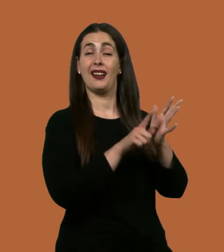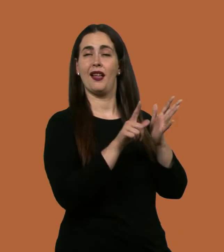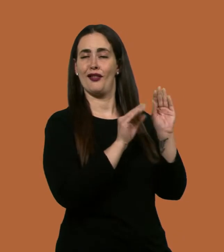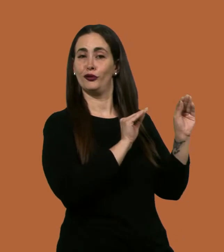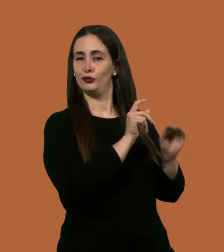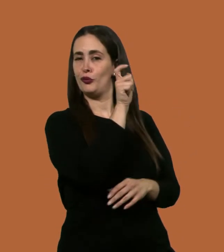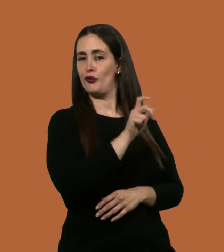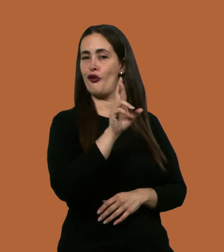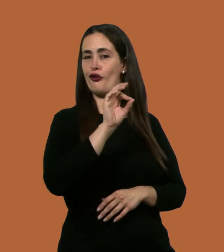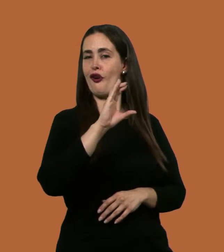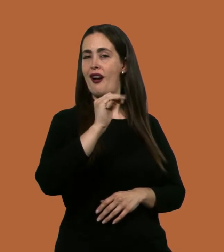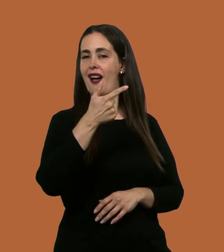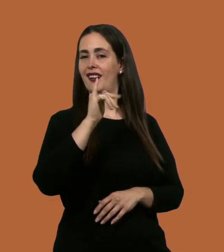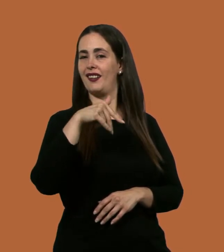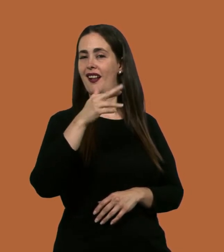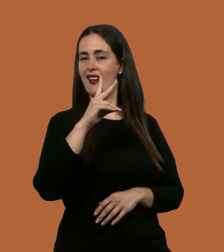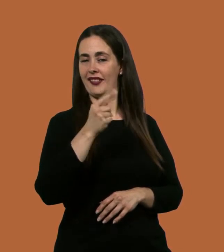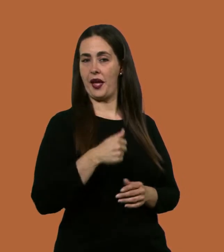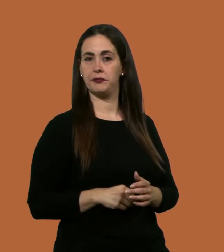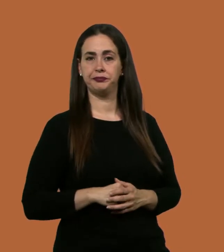LES LLEGENDES D'EN ROCAGUINARDA